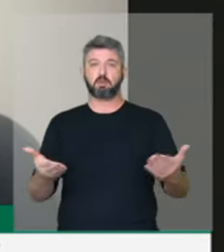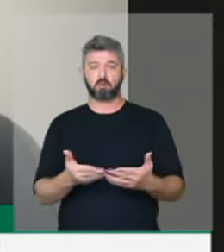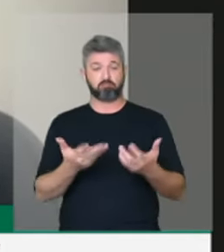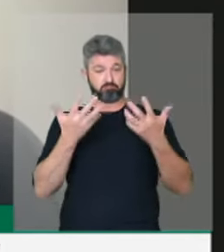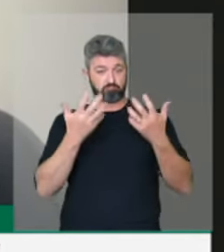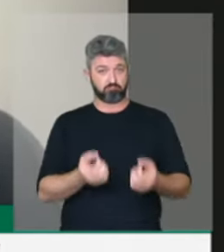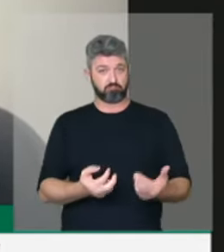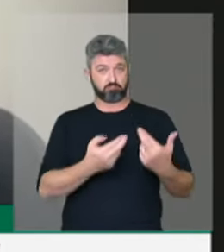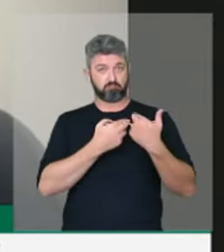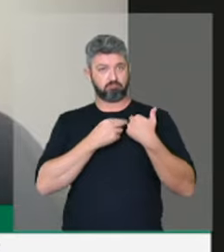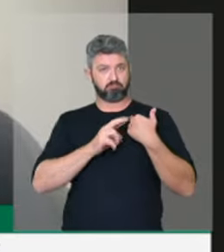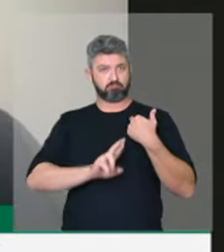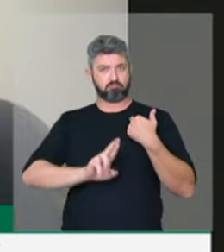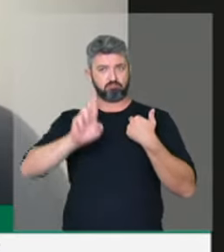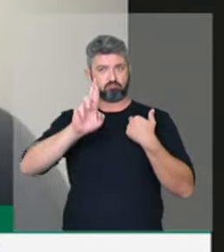PROTAGONISMO E ESSA CASA AGORA PACIFICADA, UNIFICADA E